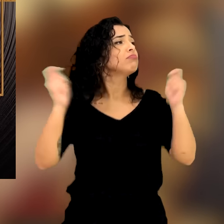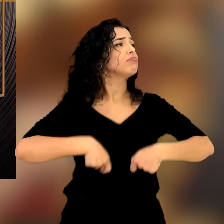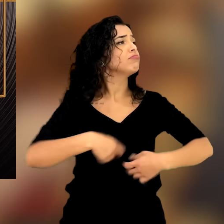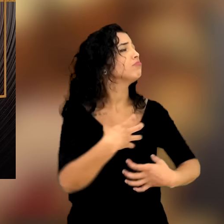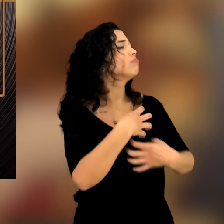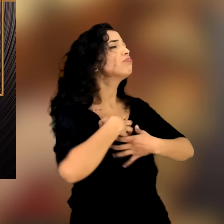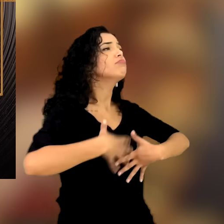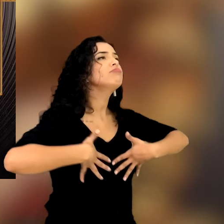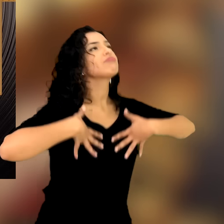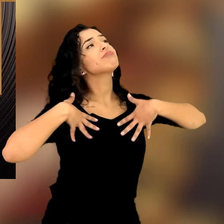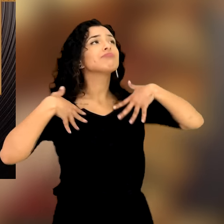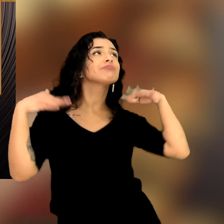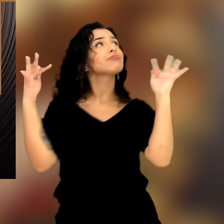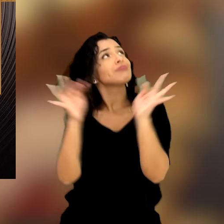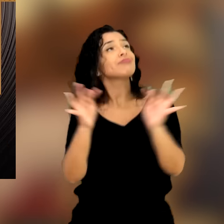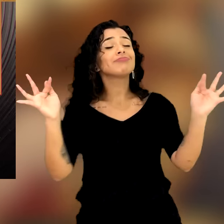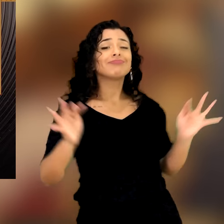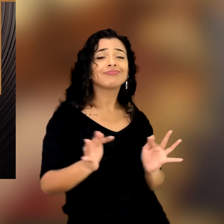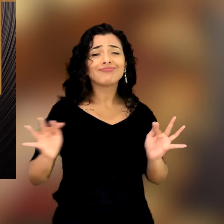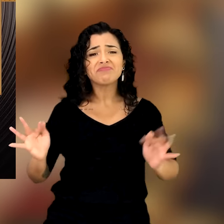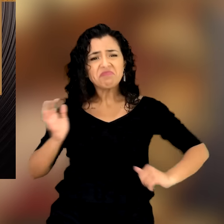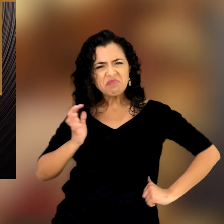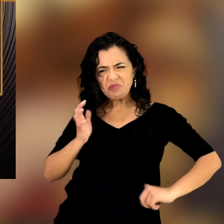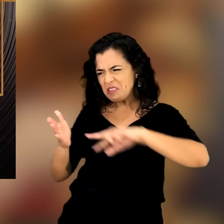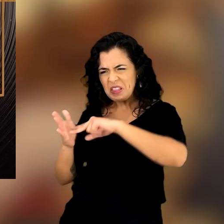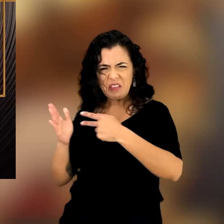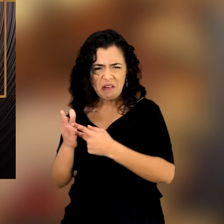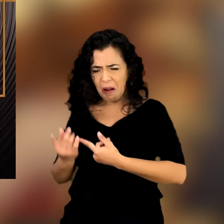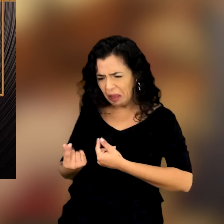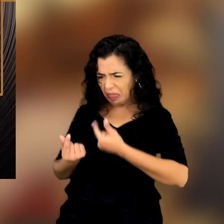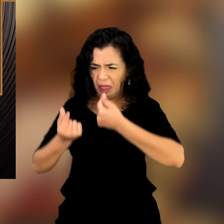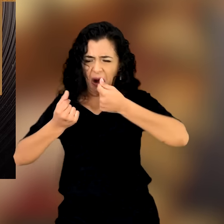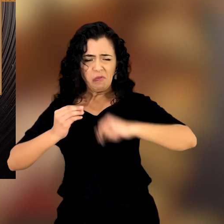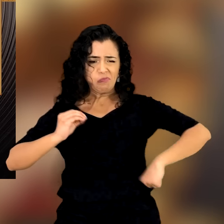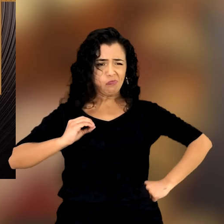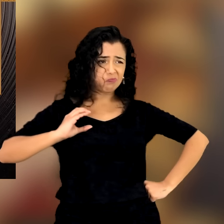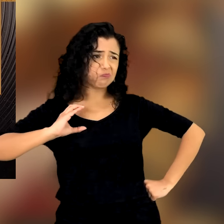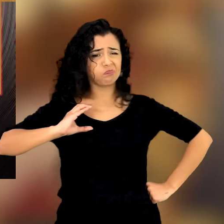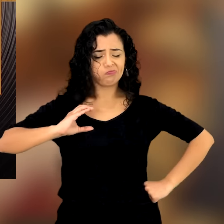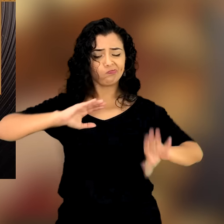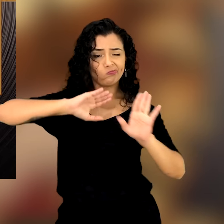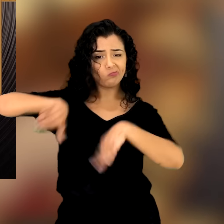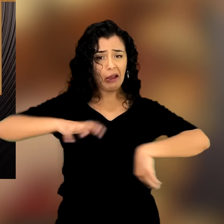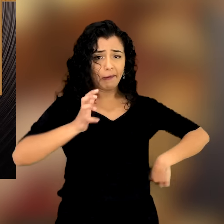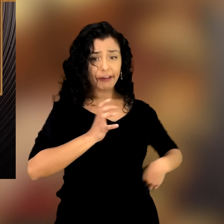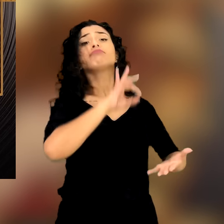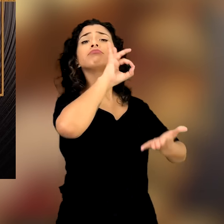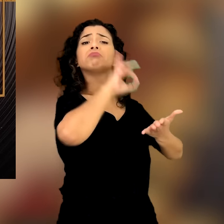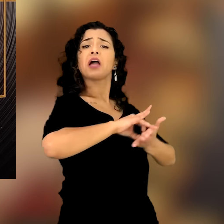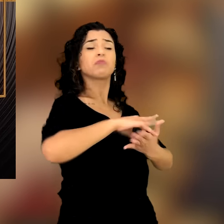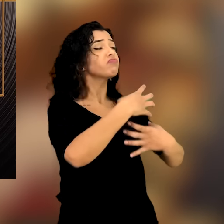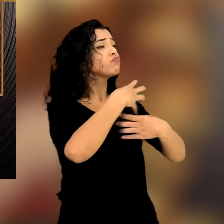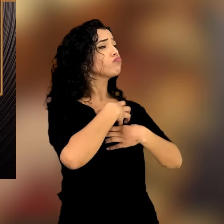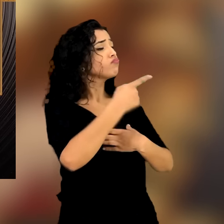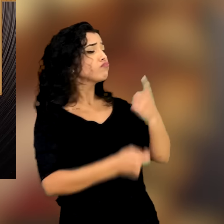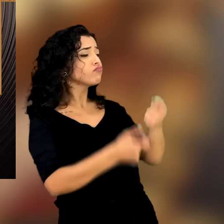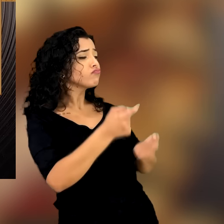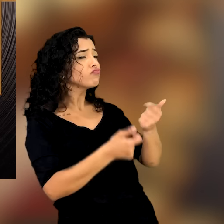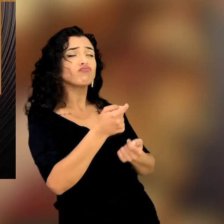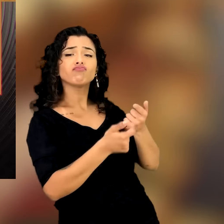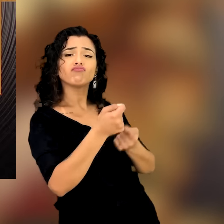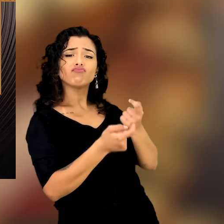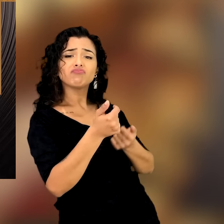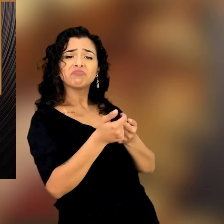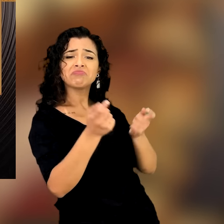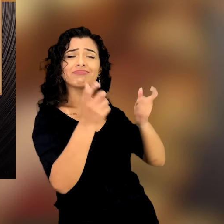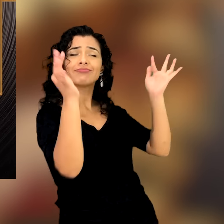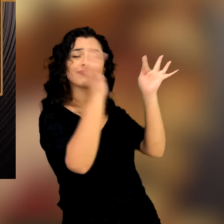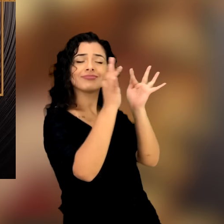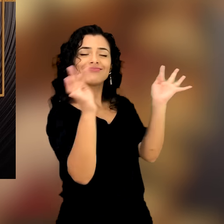de muito para ser feliz Rico não é quem tem e sim quem não precisa